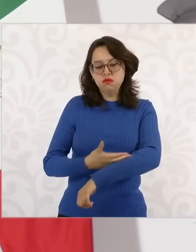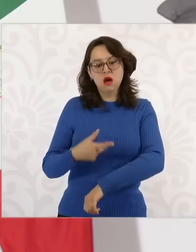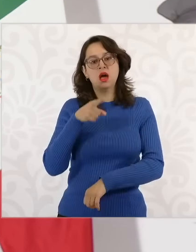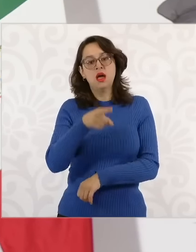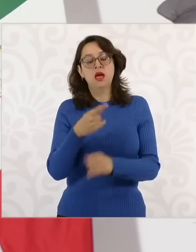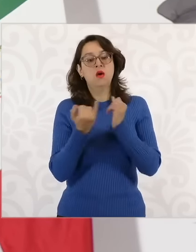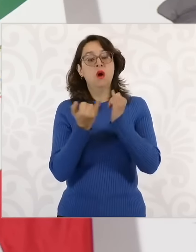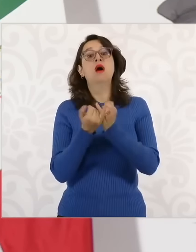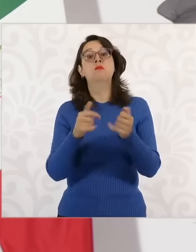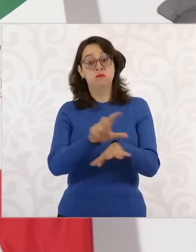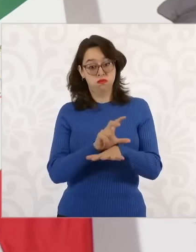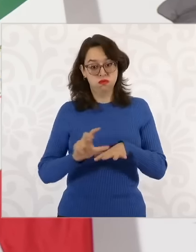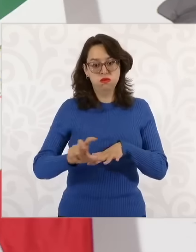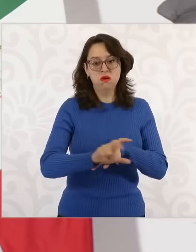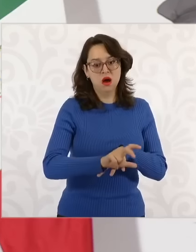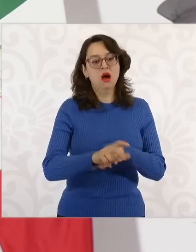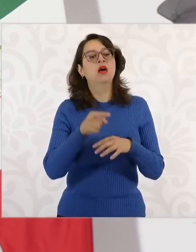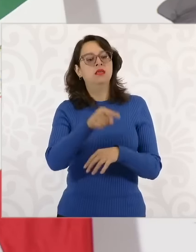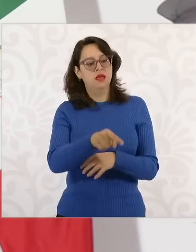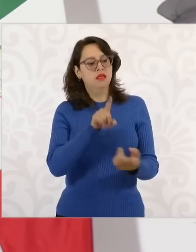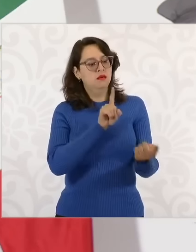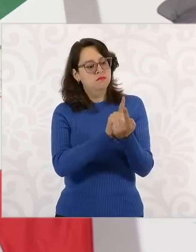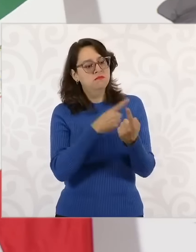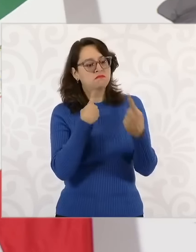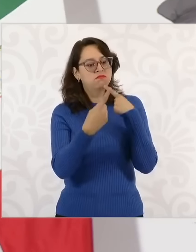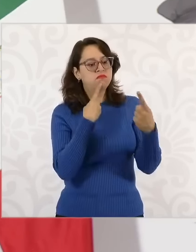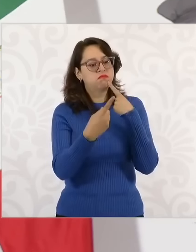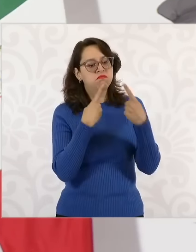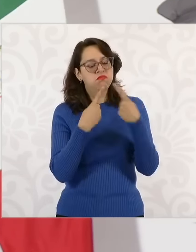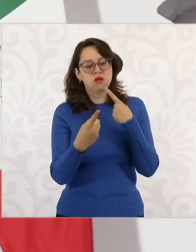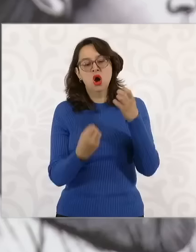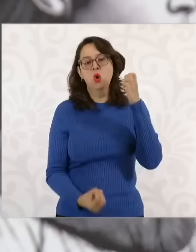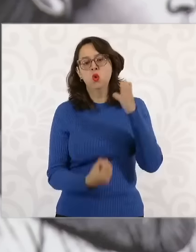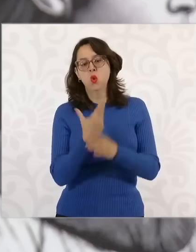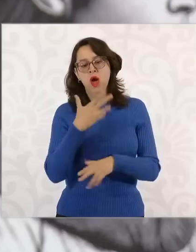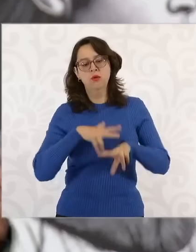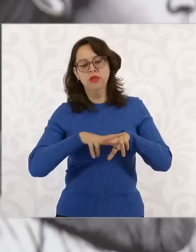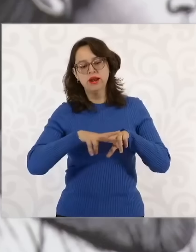definir el trazo preliminar, ubicar paraderos, estaciones de manera inicial, gestiones con las